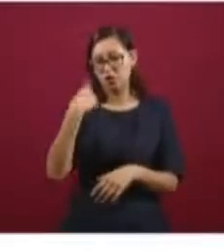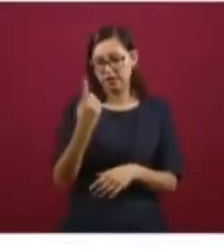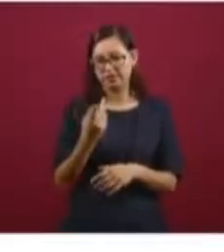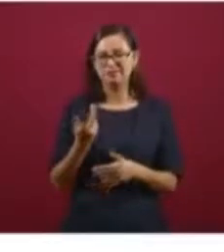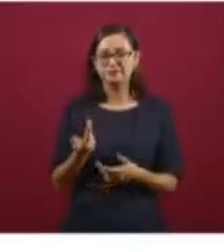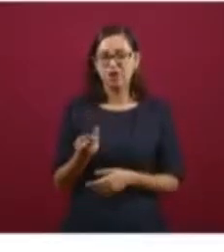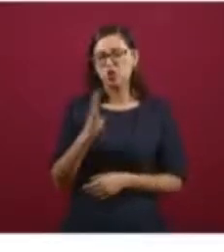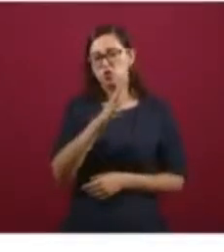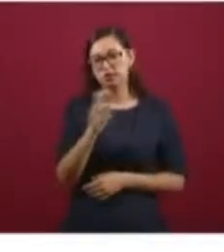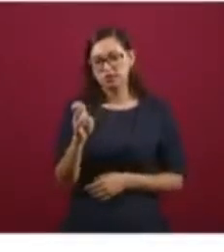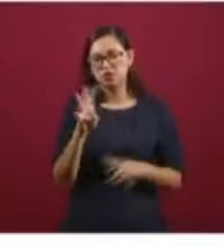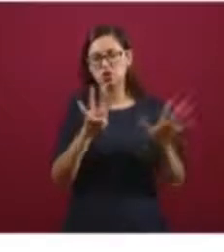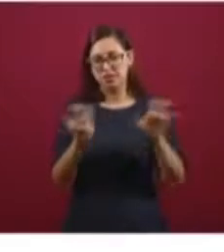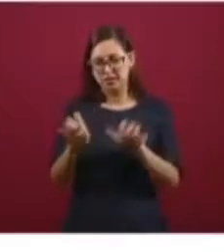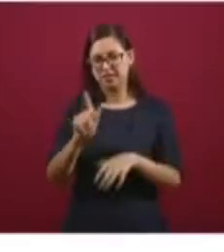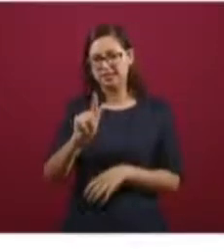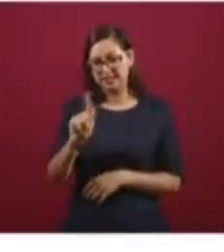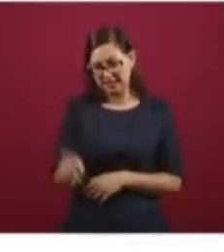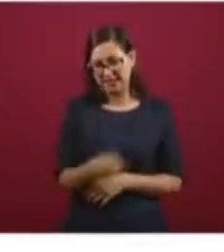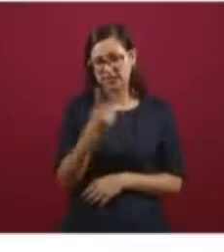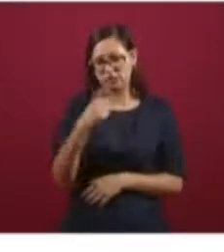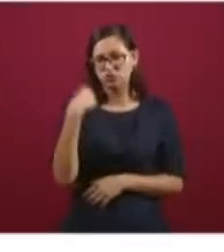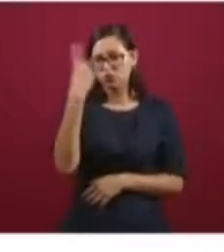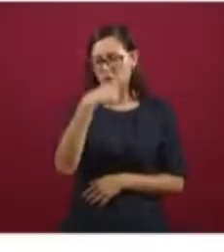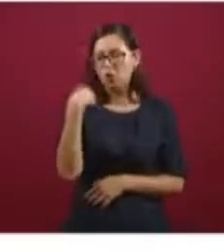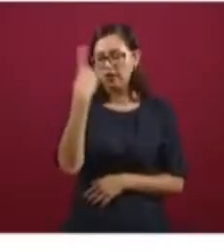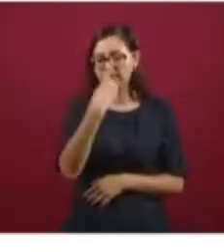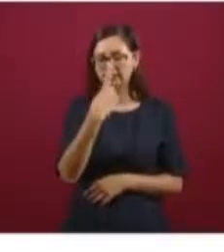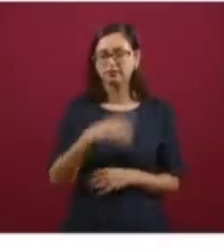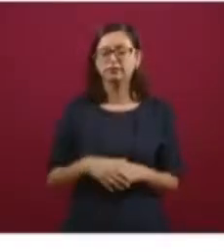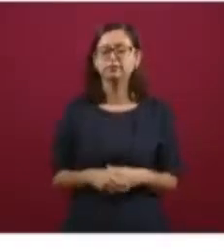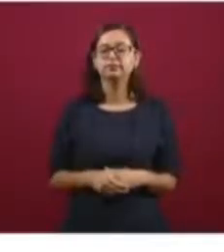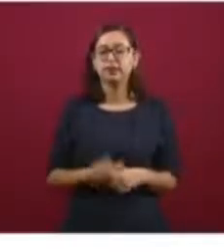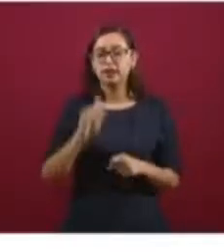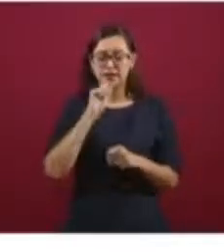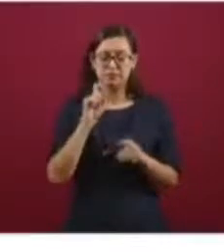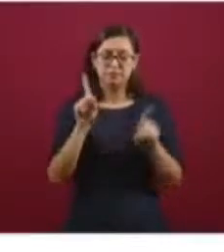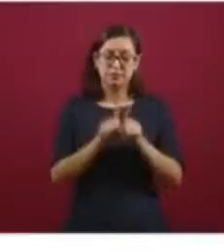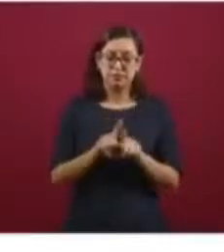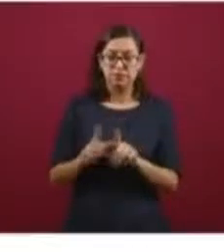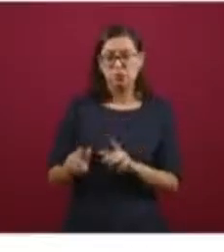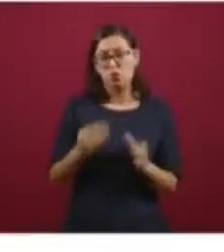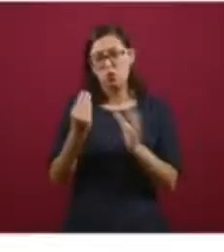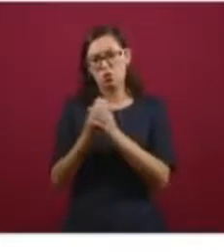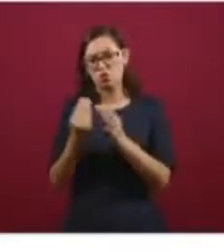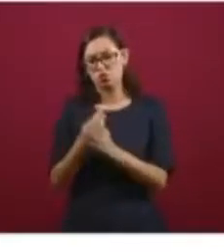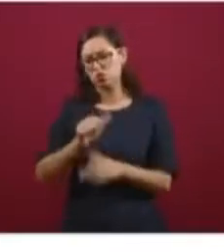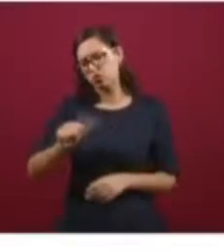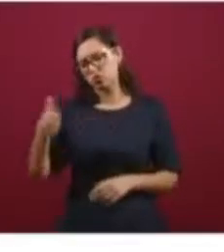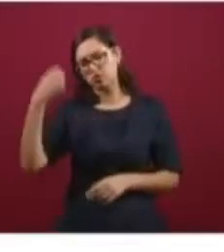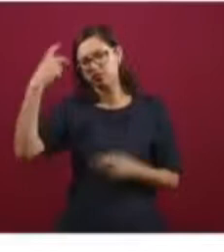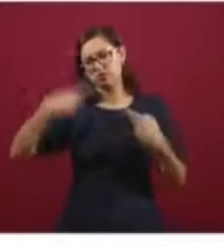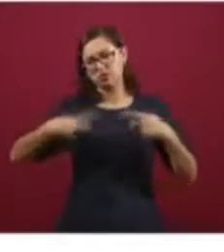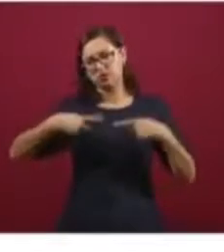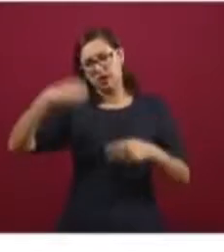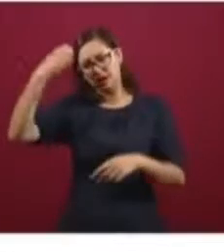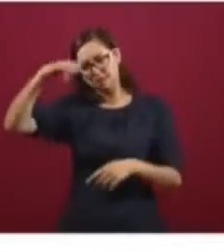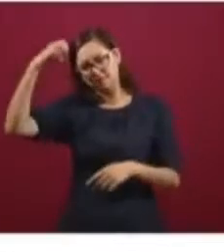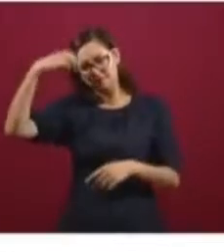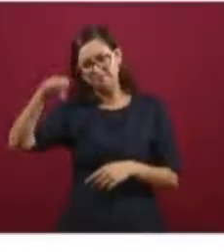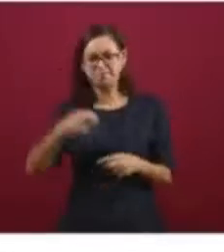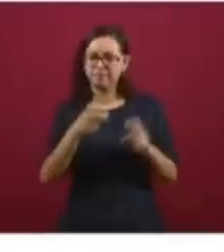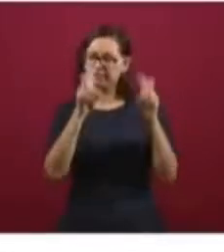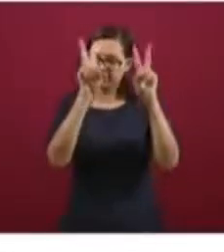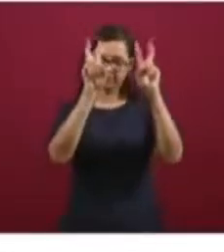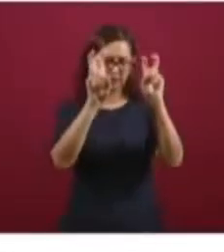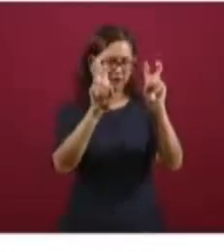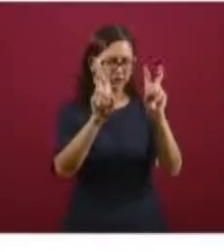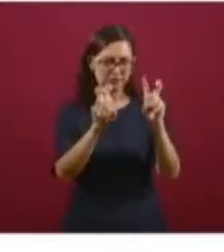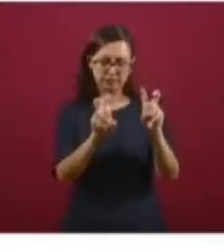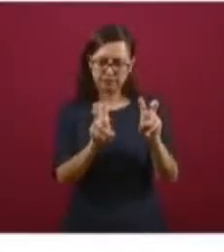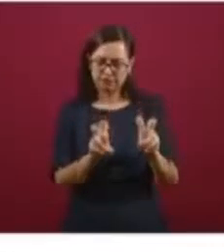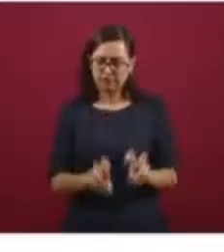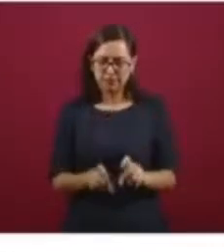ser exactos; y al igual que el curso para veteranos, estas son las materias en las cuales